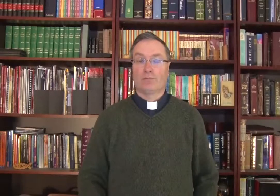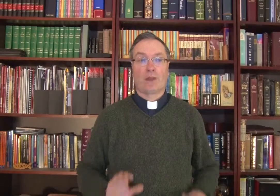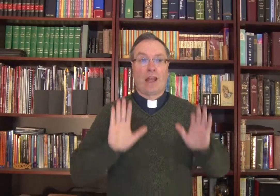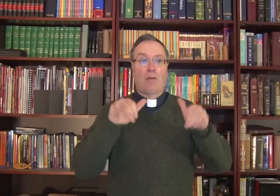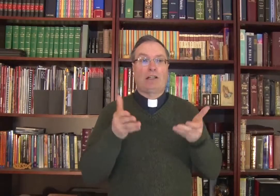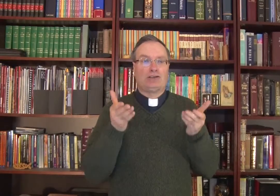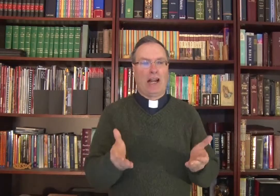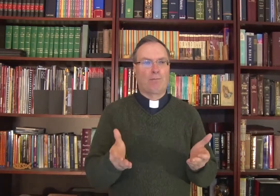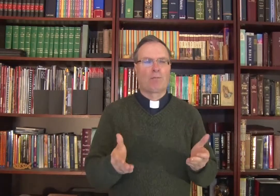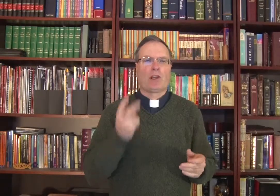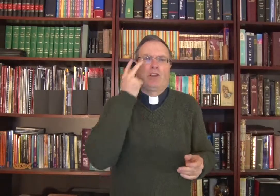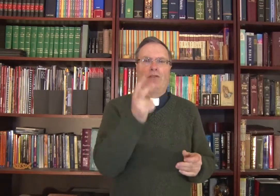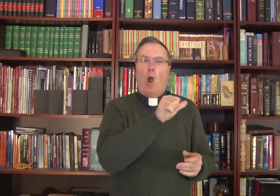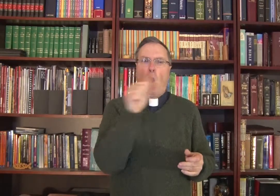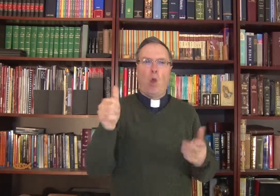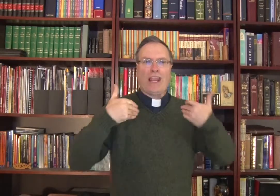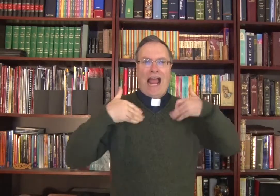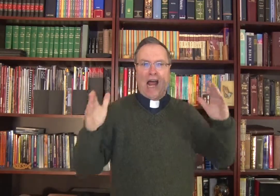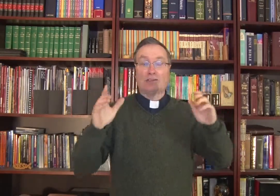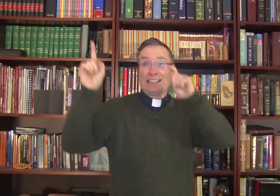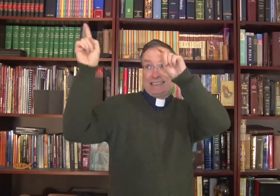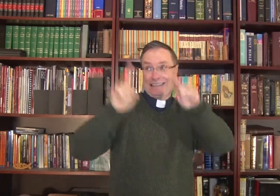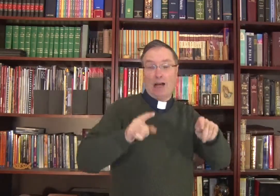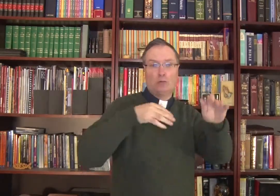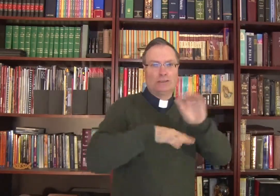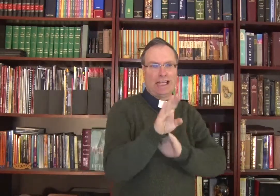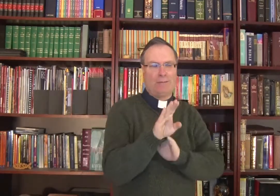Après cela, je vis un autre ange descendre du ciel.